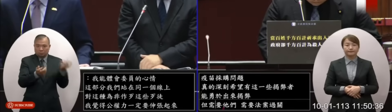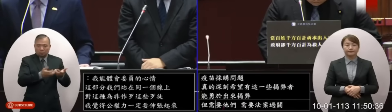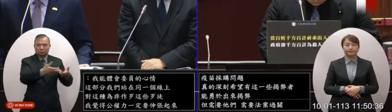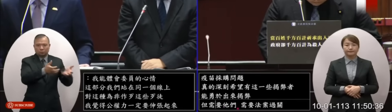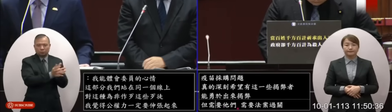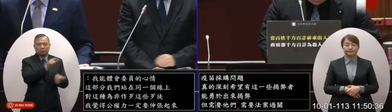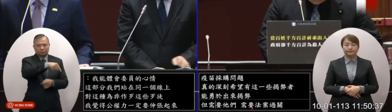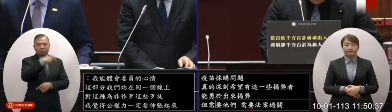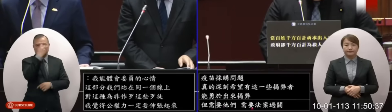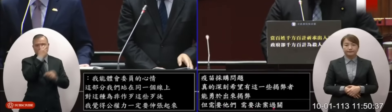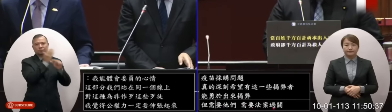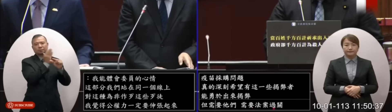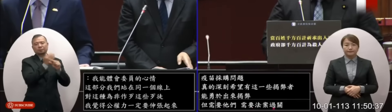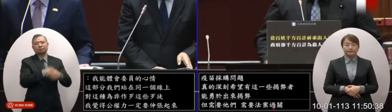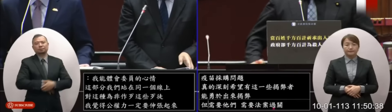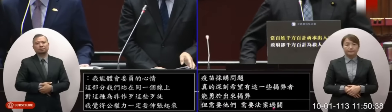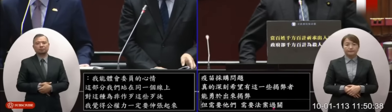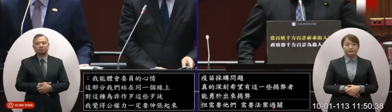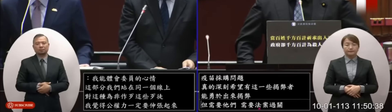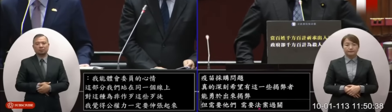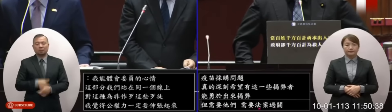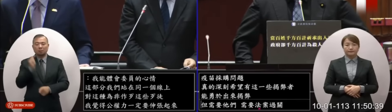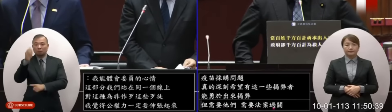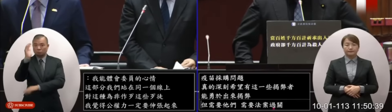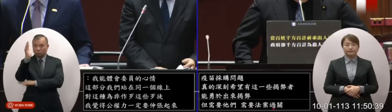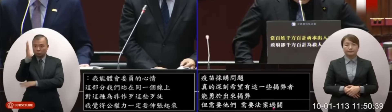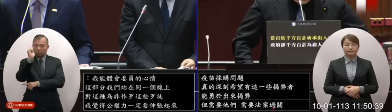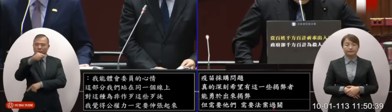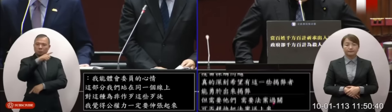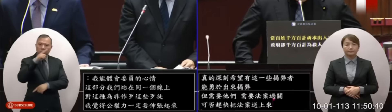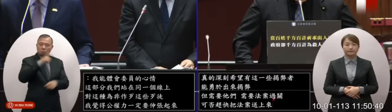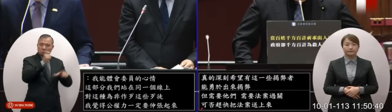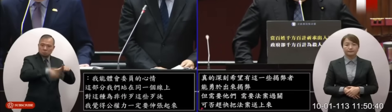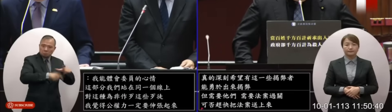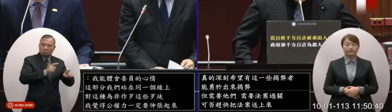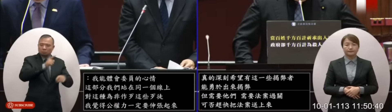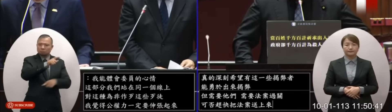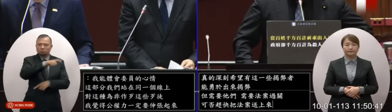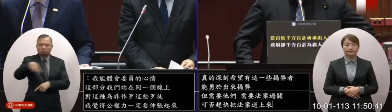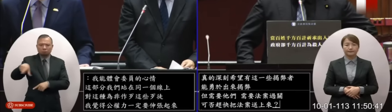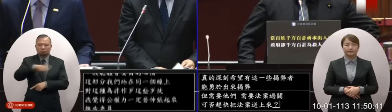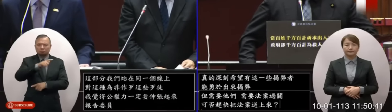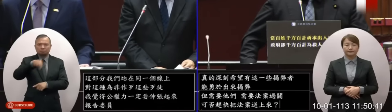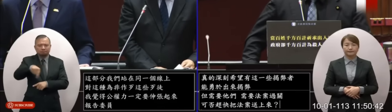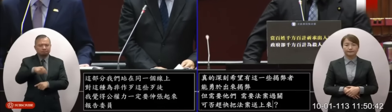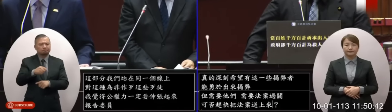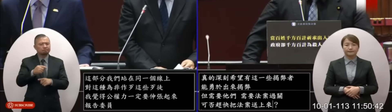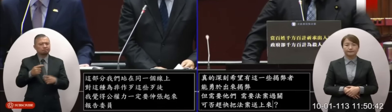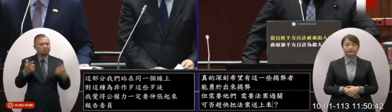我們認為對於公私部門 要做怎麼樣的原則性的這次處置還在深入的討論